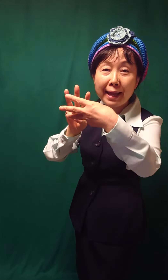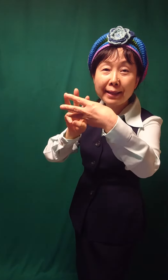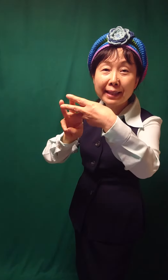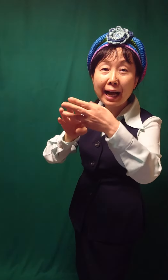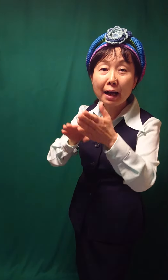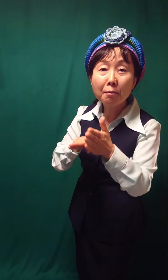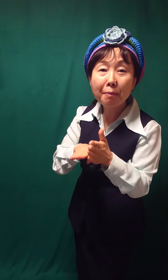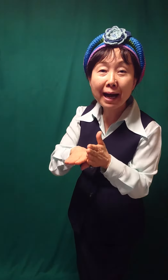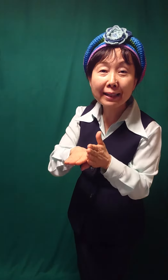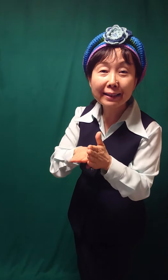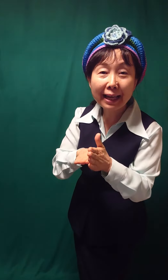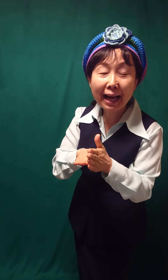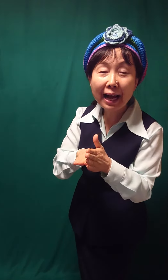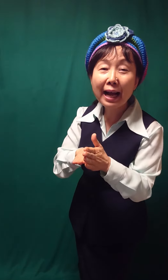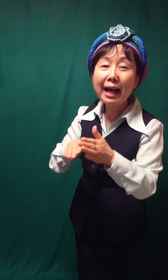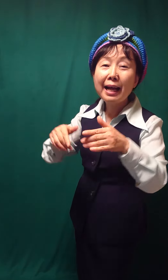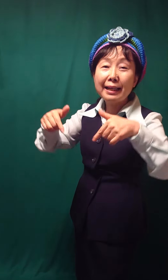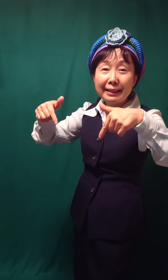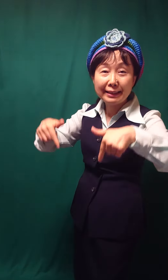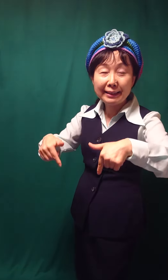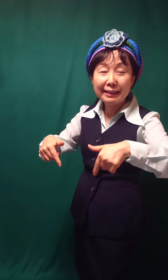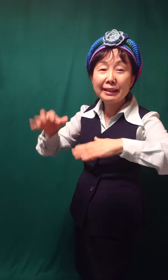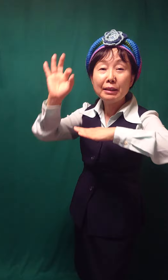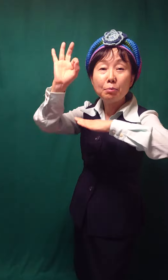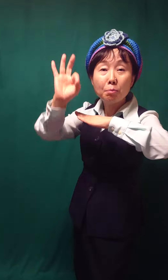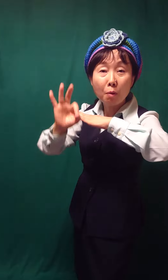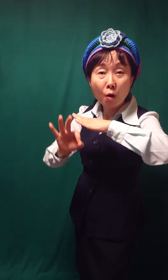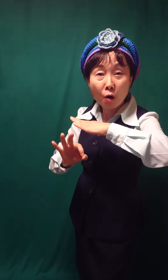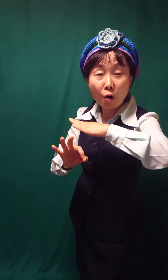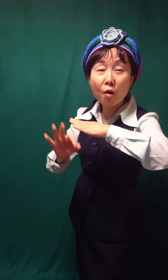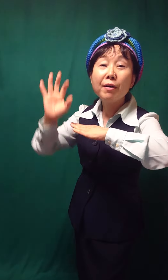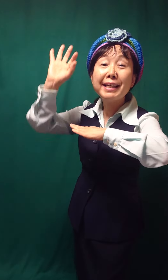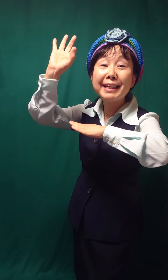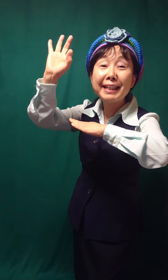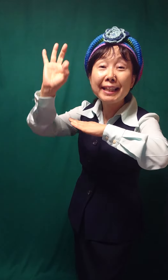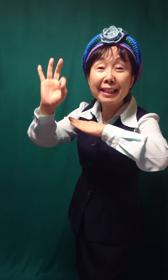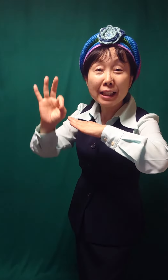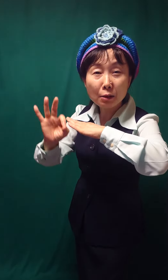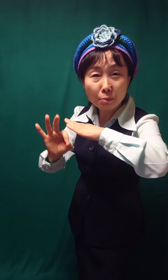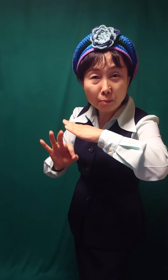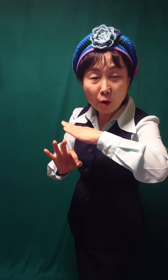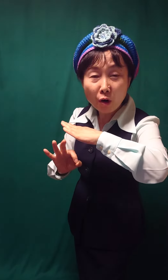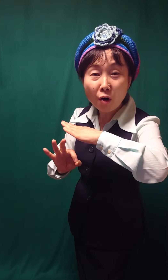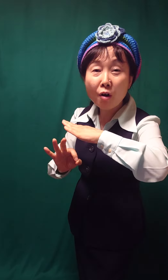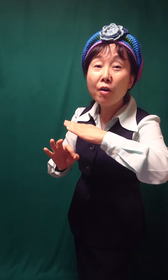田端 西日暮里 日暮里